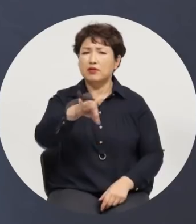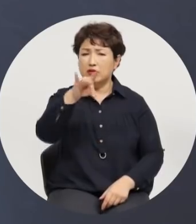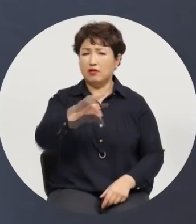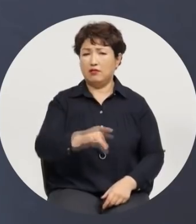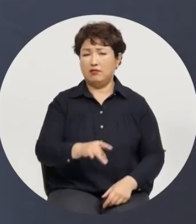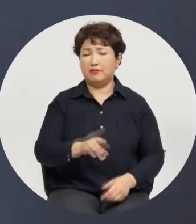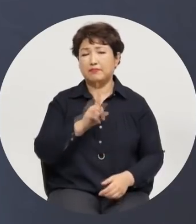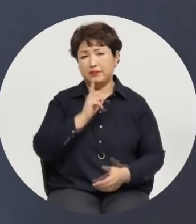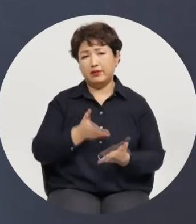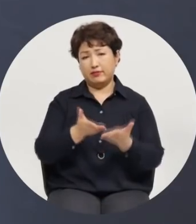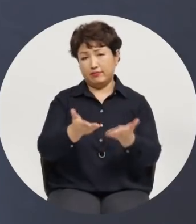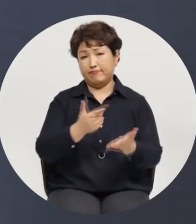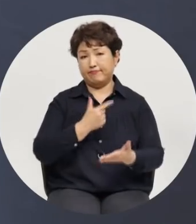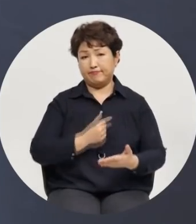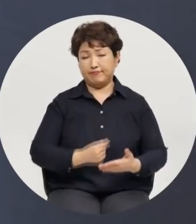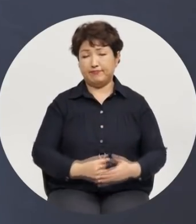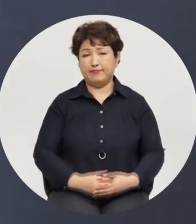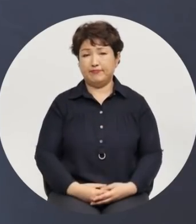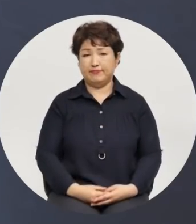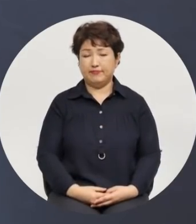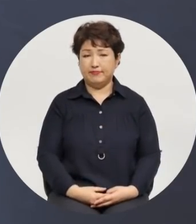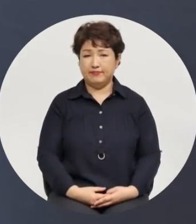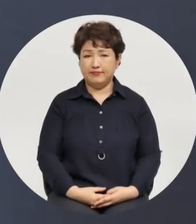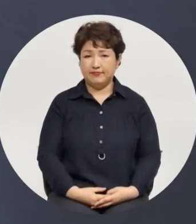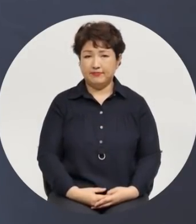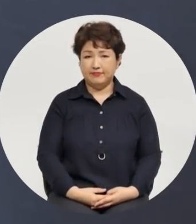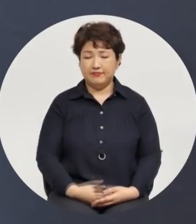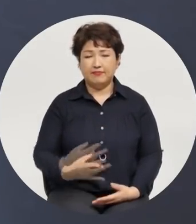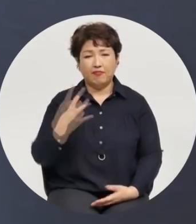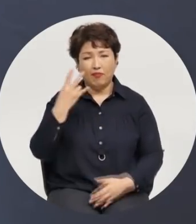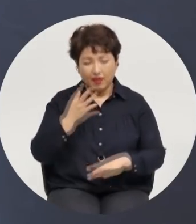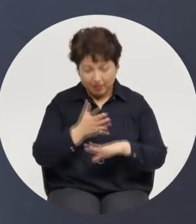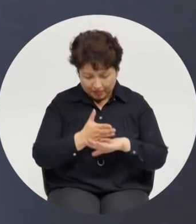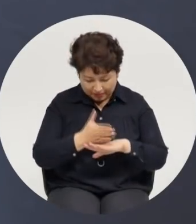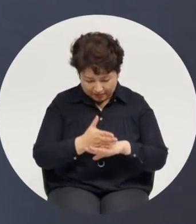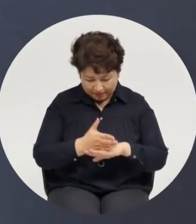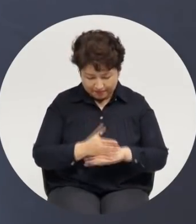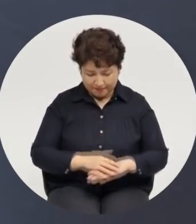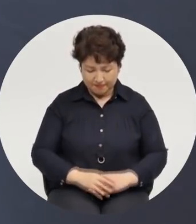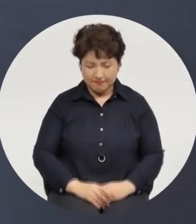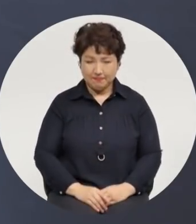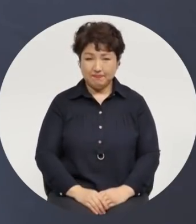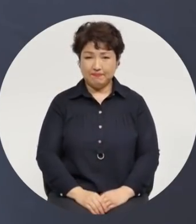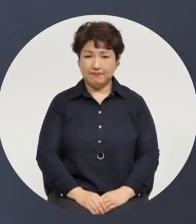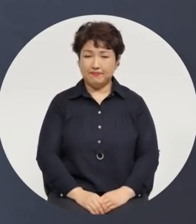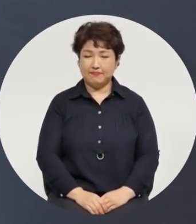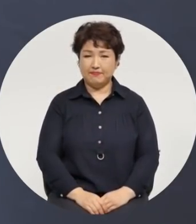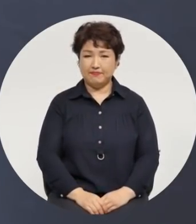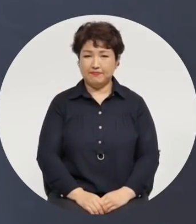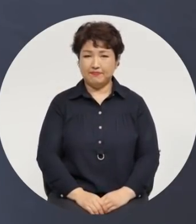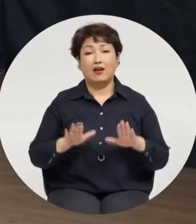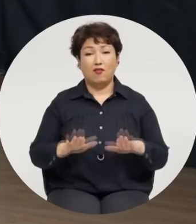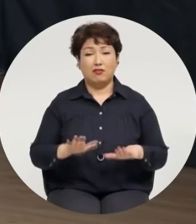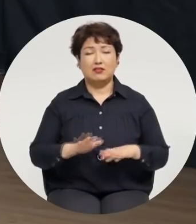이런 말씀을 드리고 싶네요 (질문자) 네 감사합니다 (스님) 네